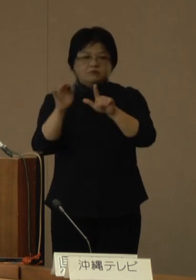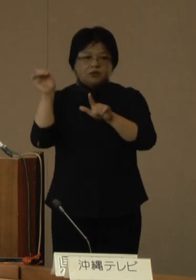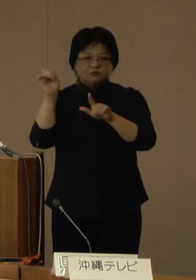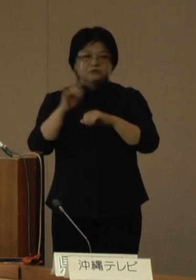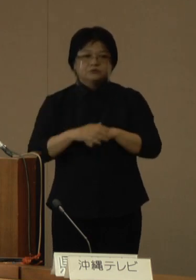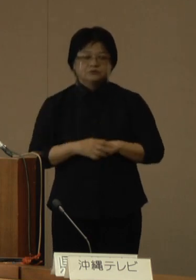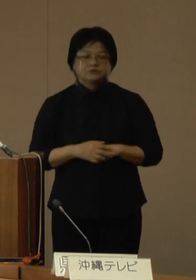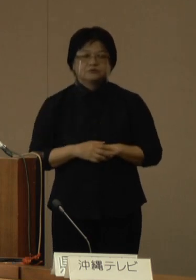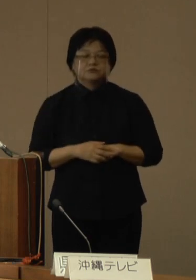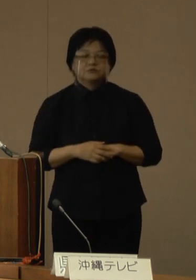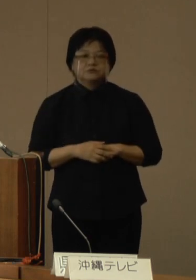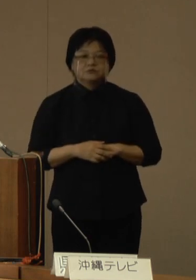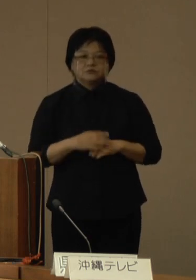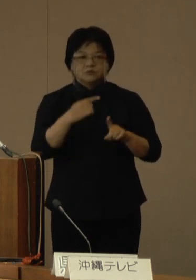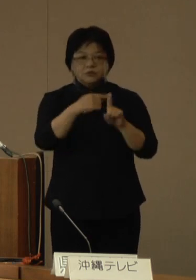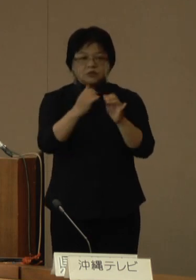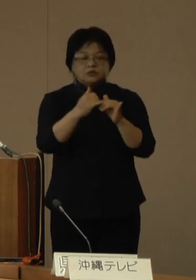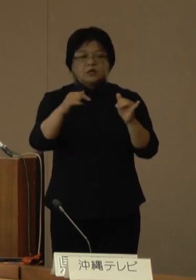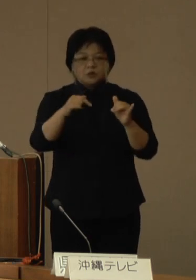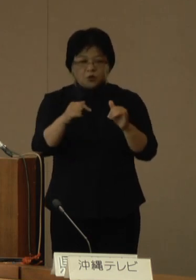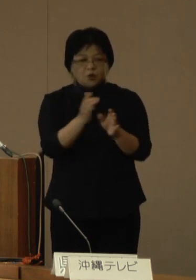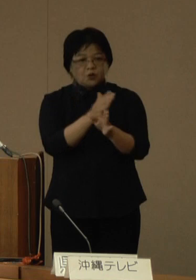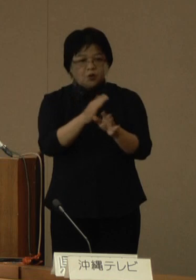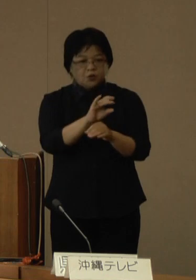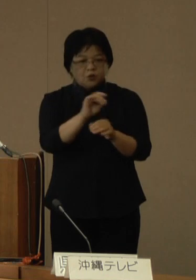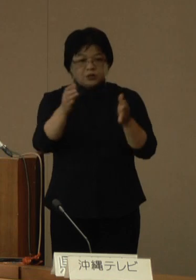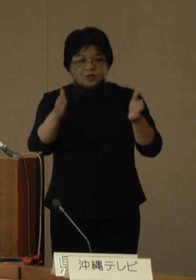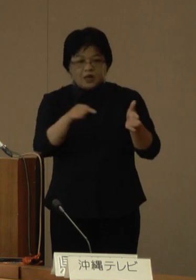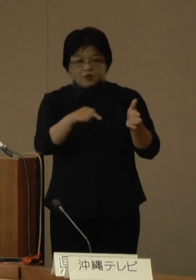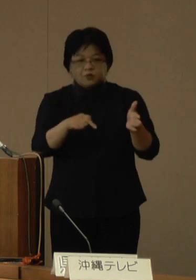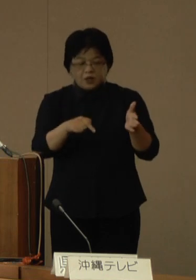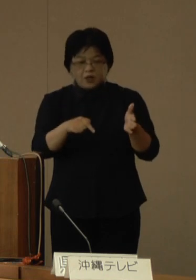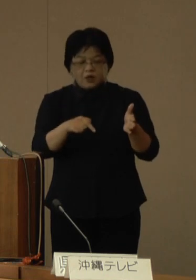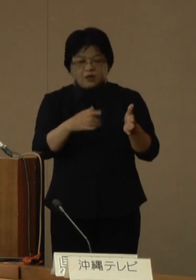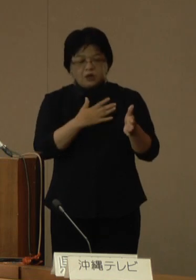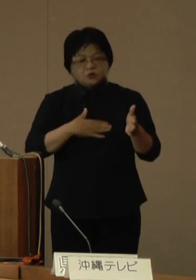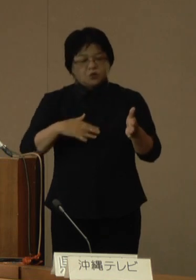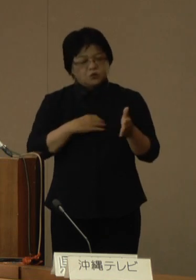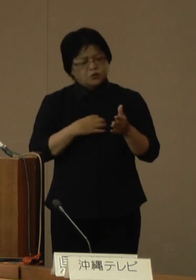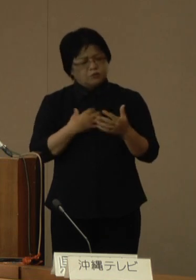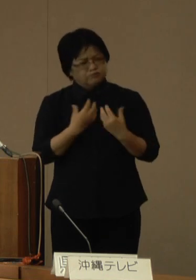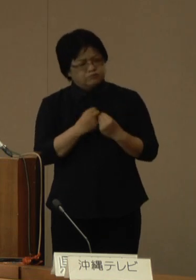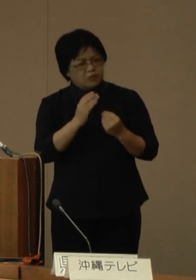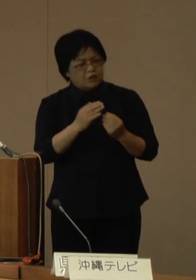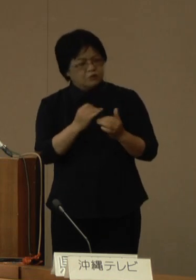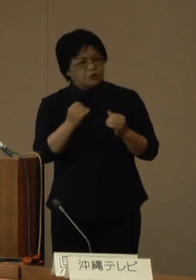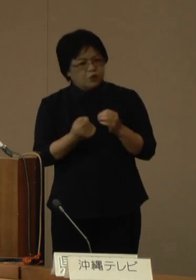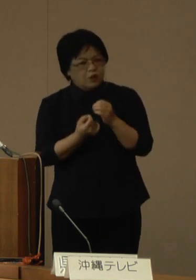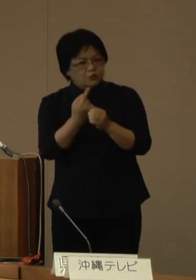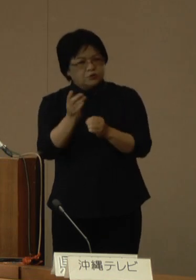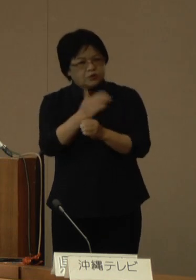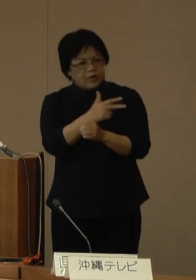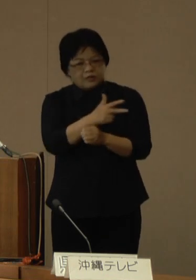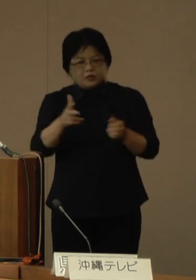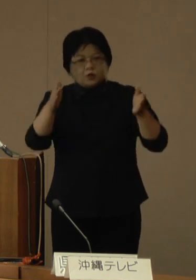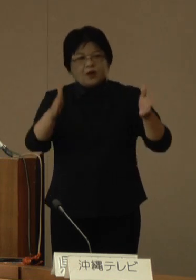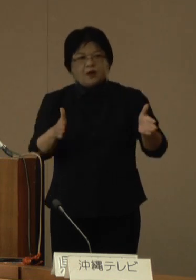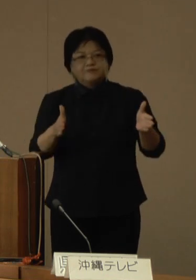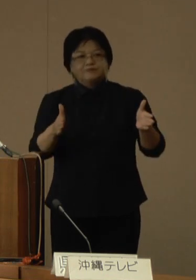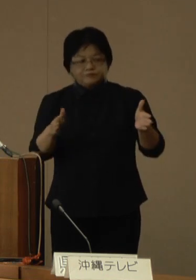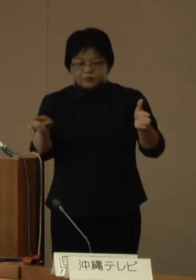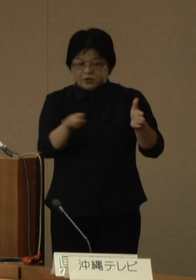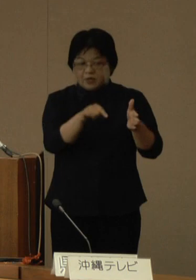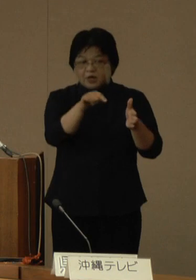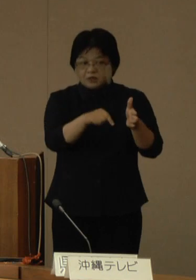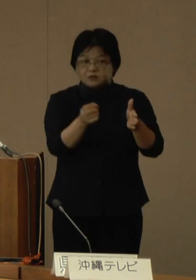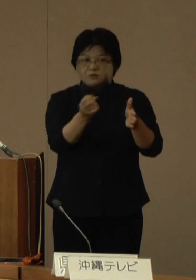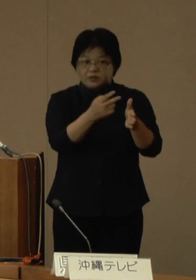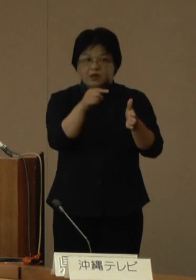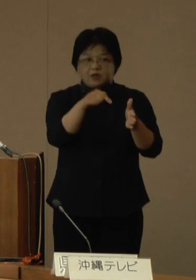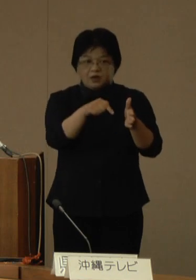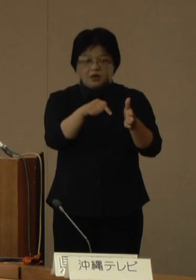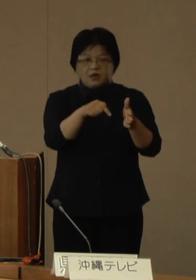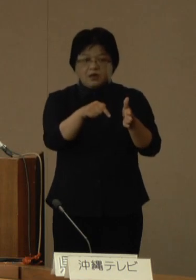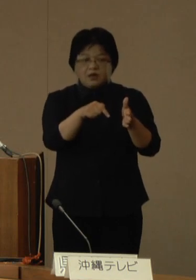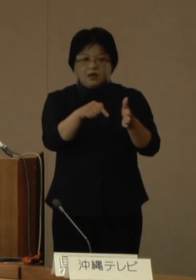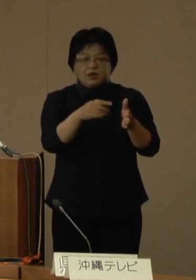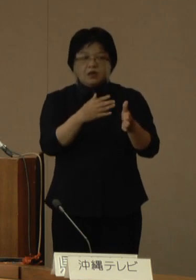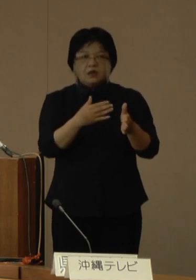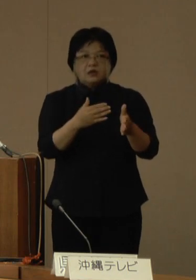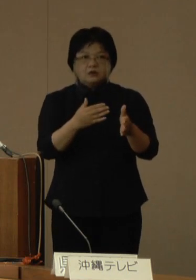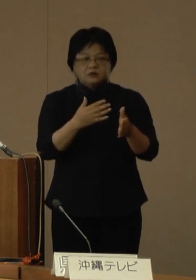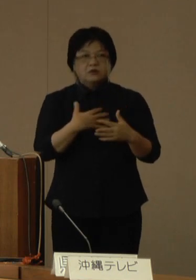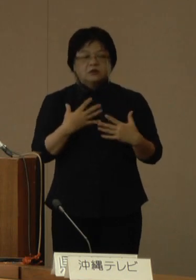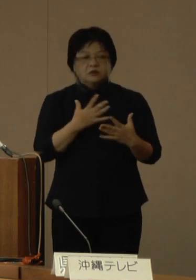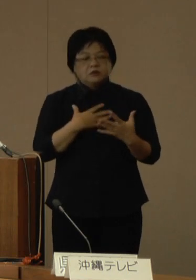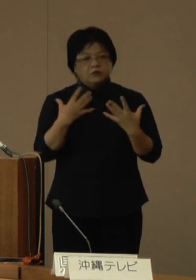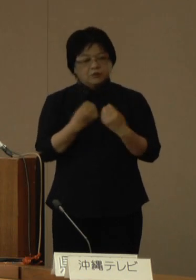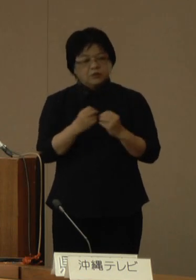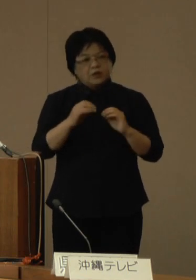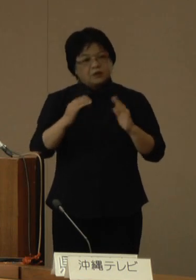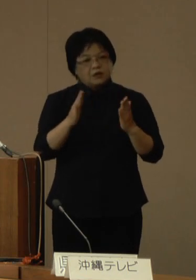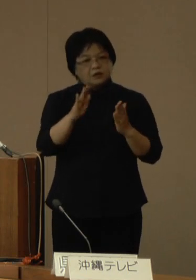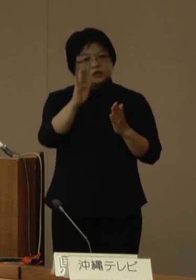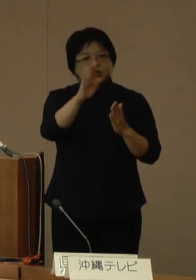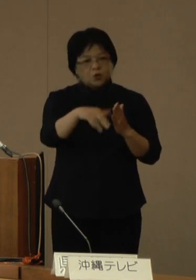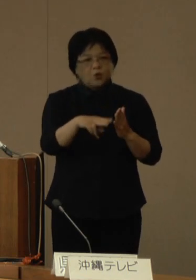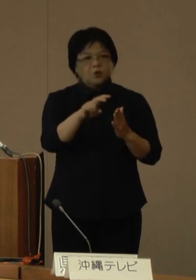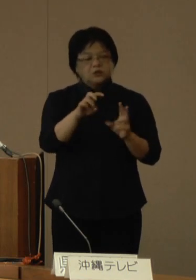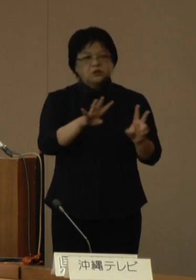陽性者の療養期間の短縮については、症状のある方は発症日から7日間経過し、かつ、症状軽快後24時間経過した場合には8日目から、